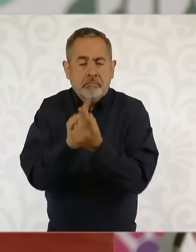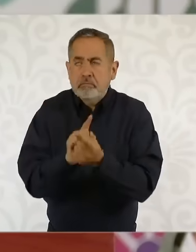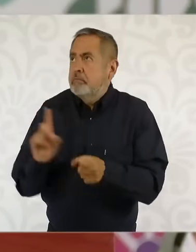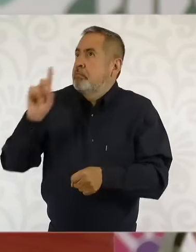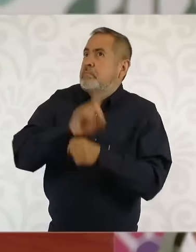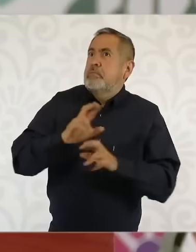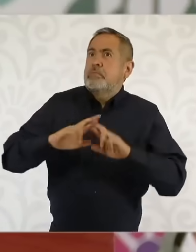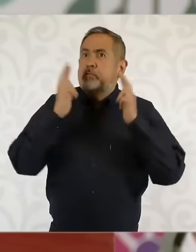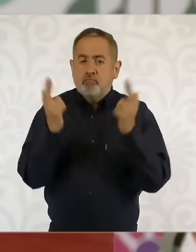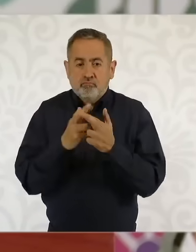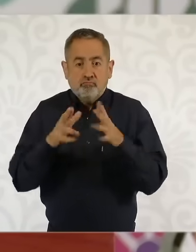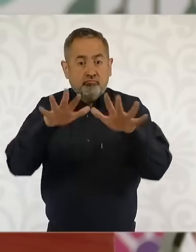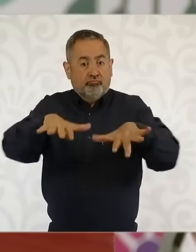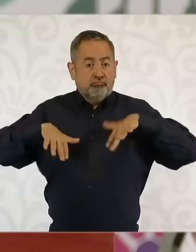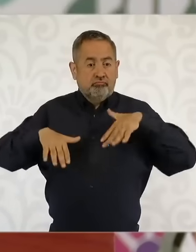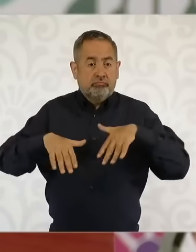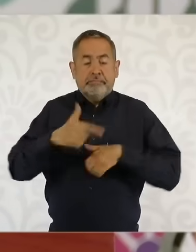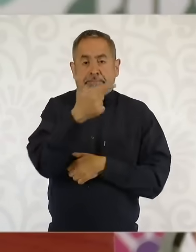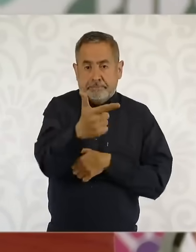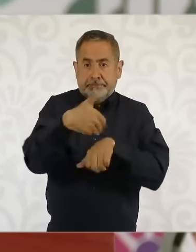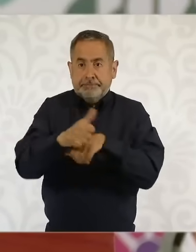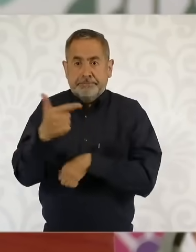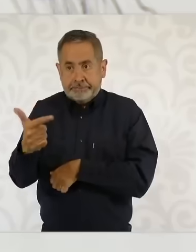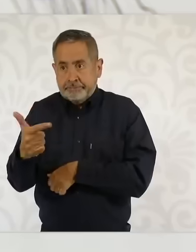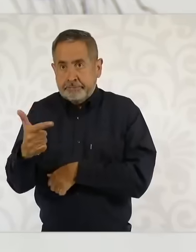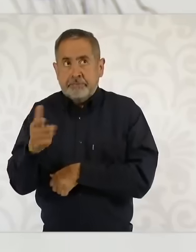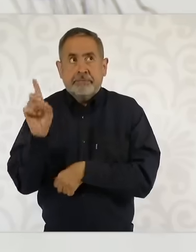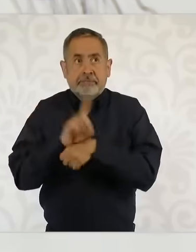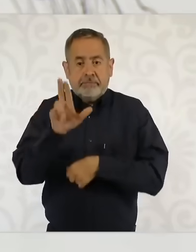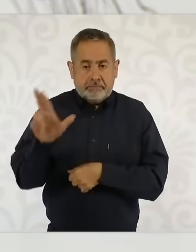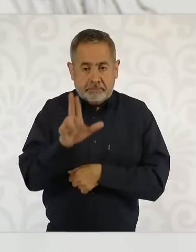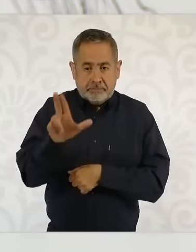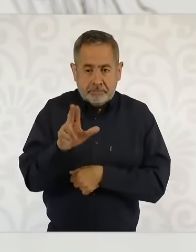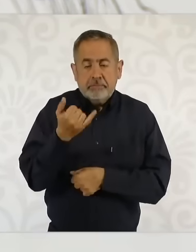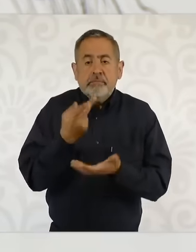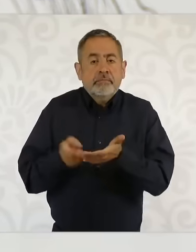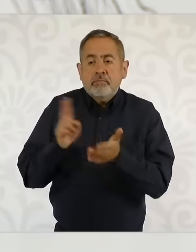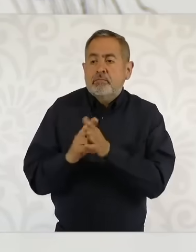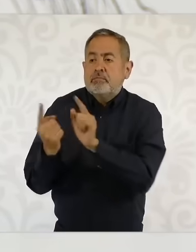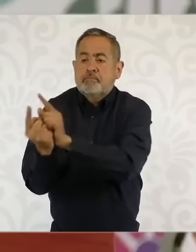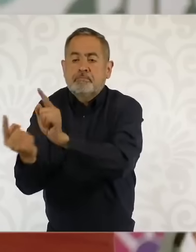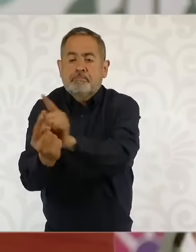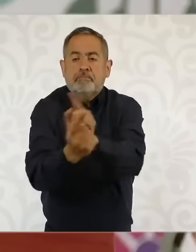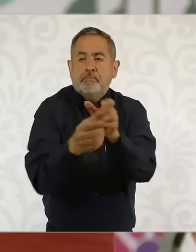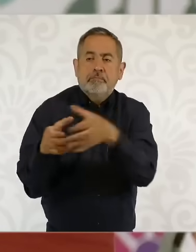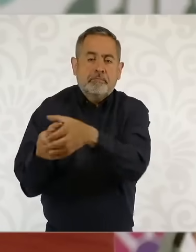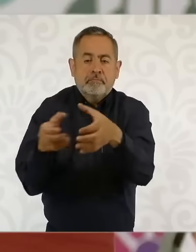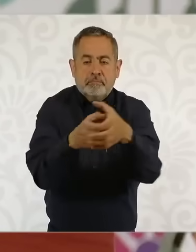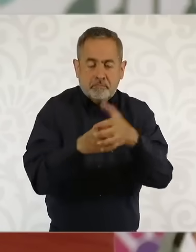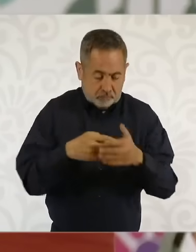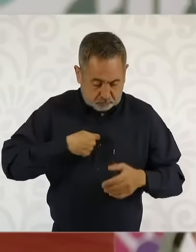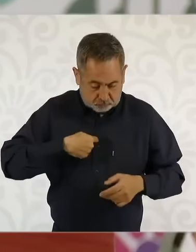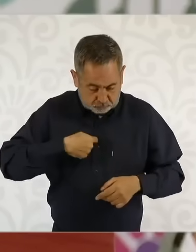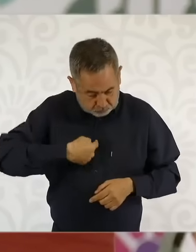el martes es la reunión del G7 y además son las reuniones bilaterales Entonces nos vamos el lunes